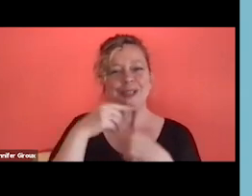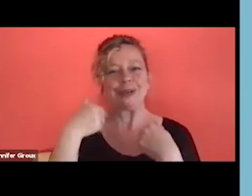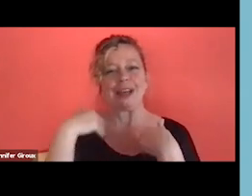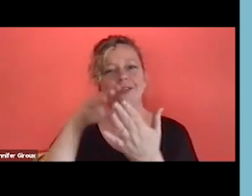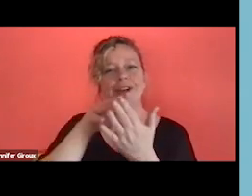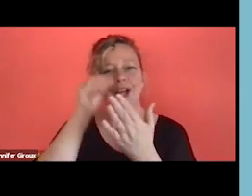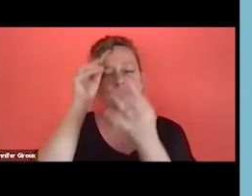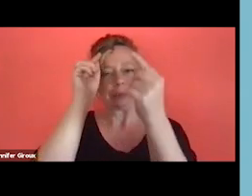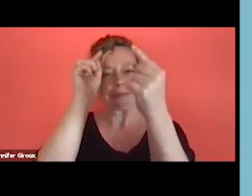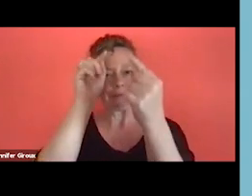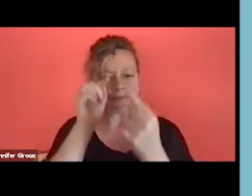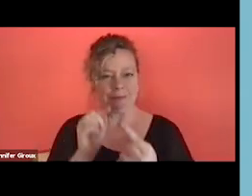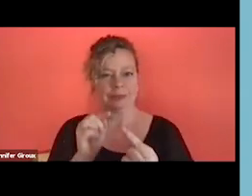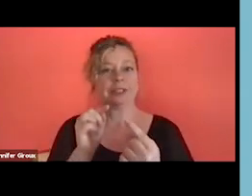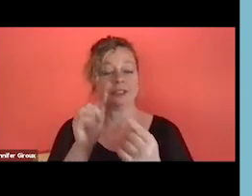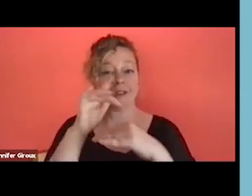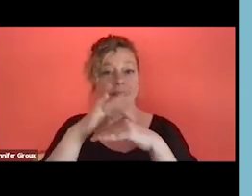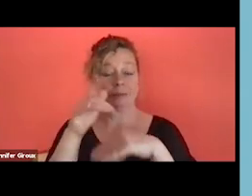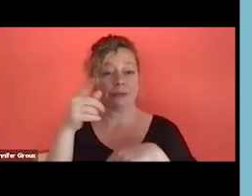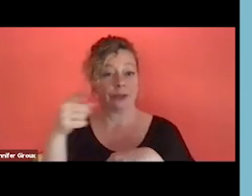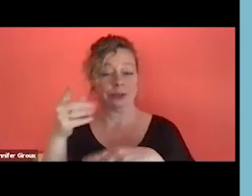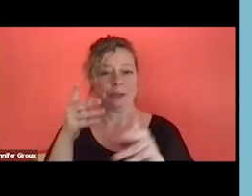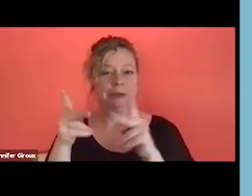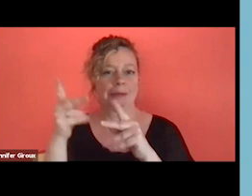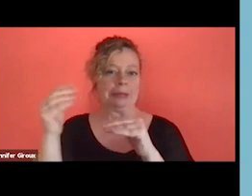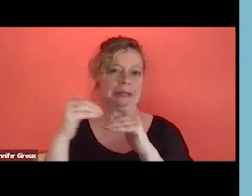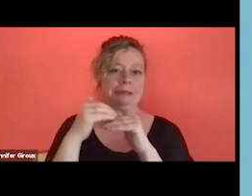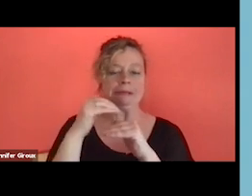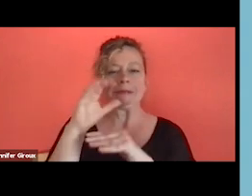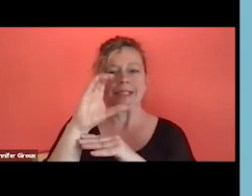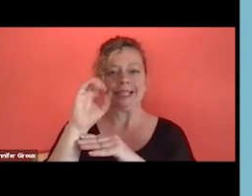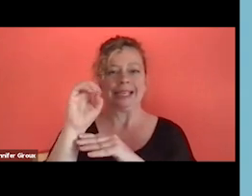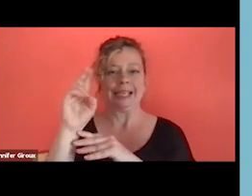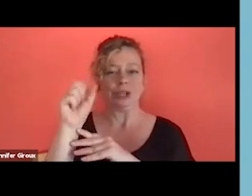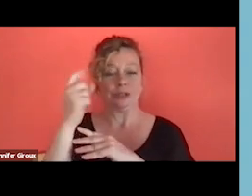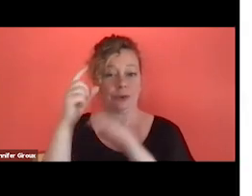de aprendizaje disponibles para aquellos que podrían presentar CEUs a su junta de licencias.